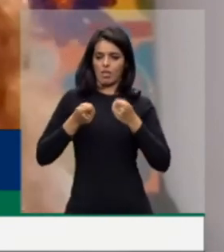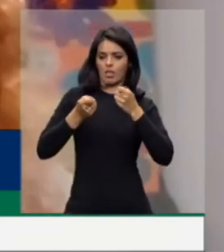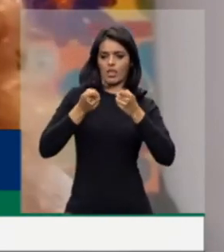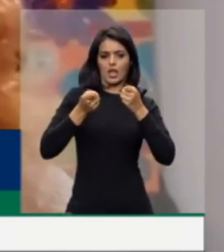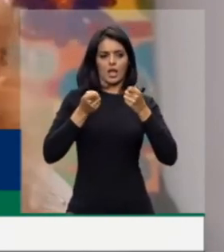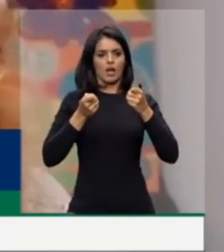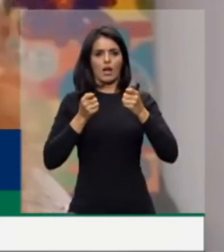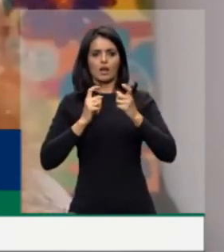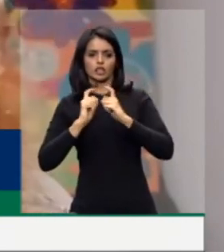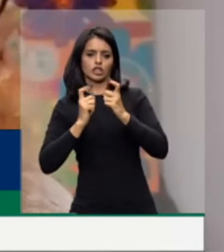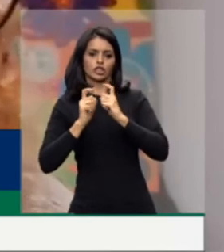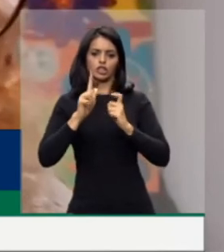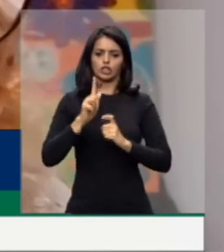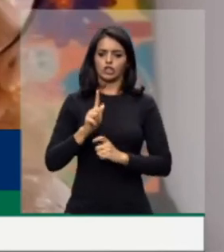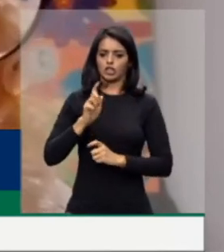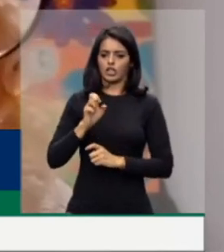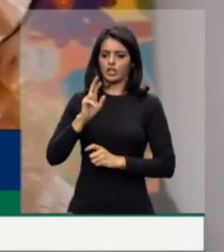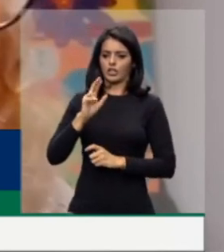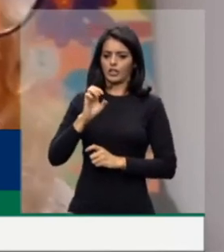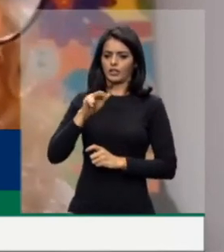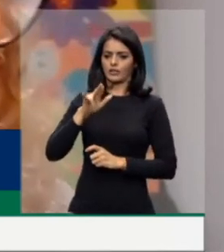PAÍS NO MUNDO APENAS ABRIR MÃ O, OLHAR PARA UM PROCESSO DE PRIVATIZAÇÃO, DEIXAR O